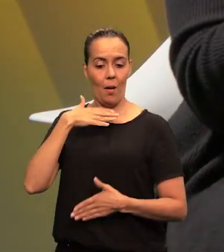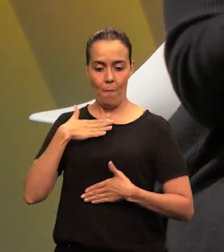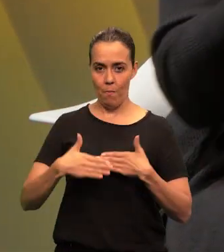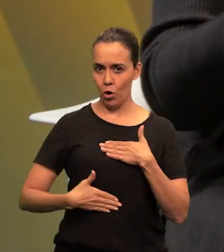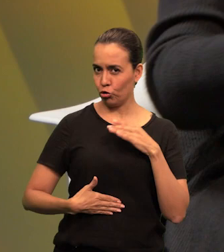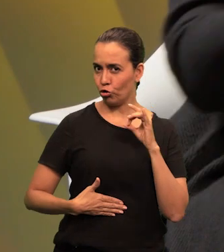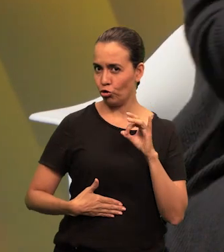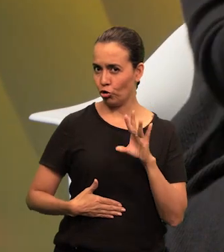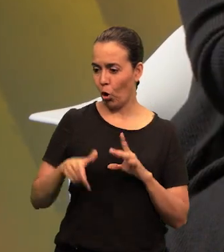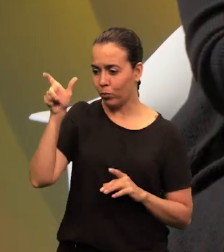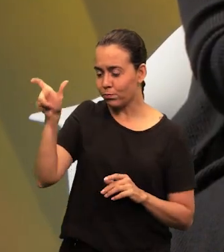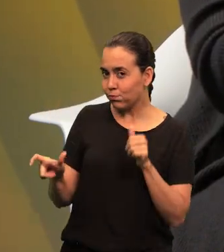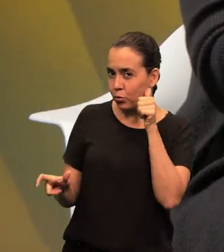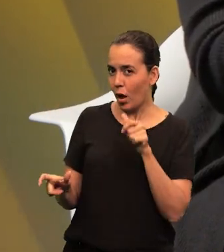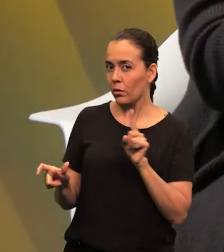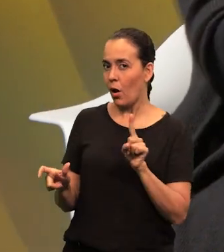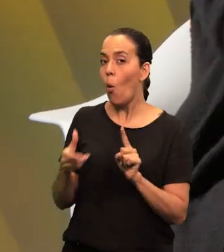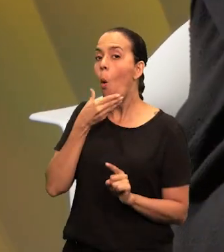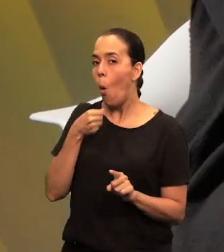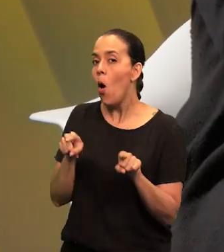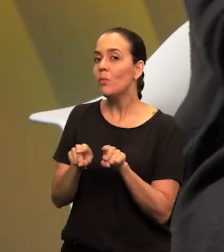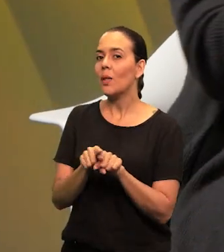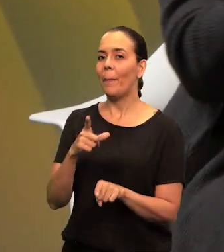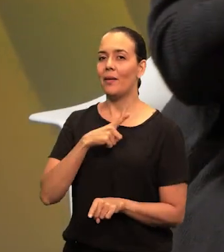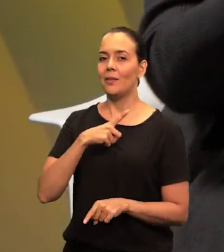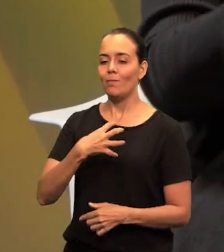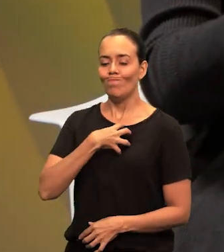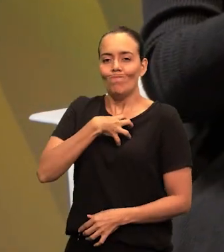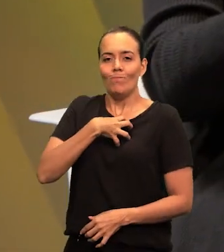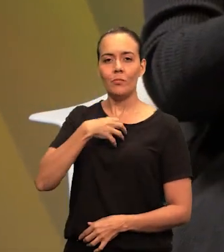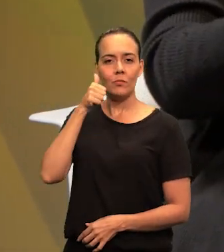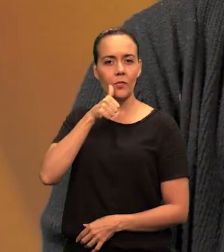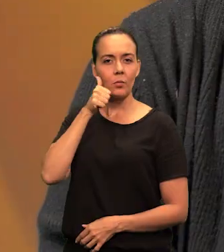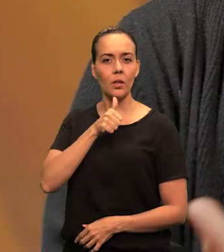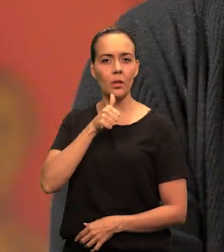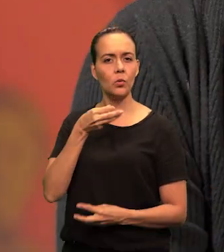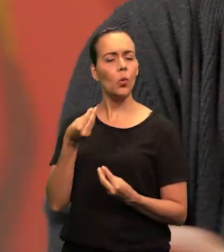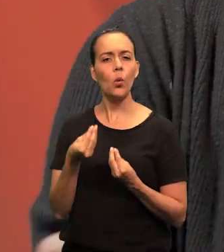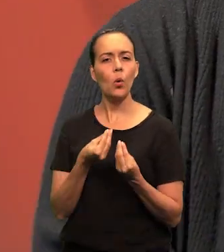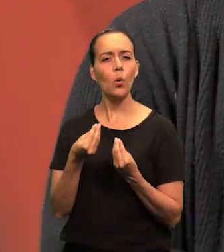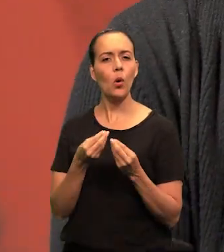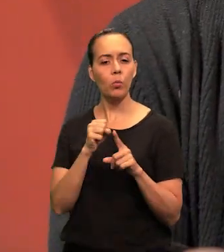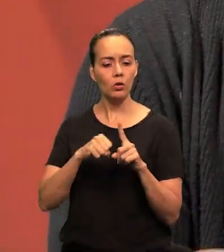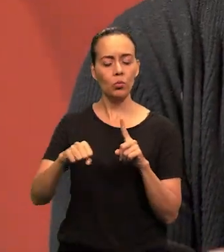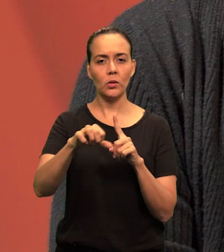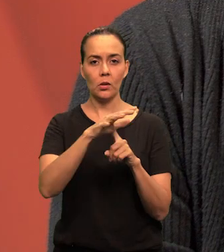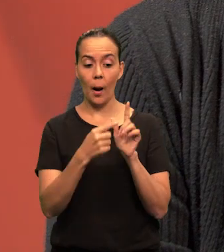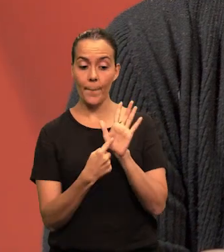porque o feminino também é dos homens. O feminino não está presente. E o que a sociedade em rede nos traz?